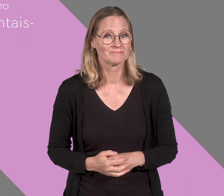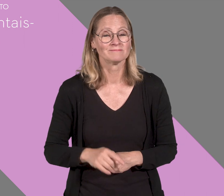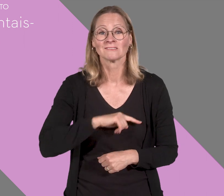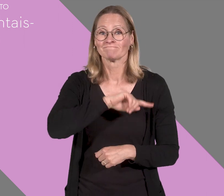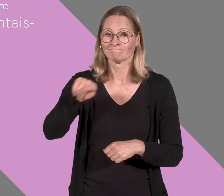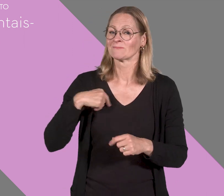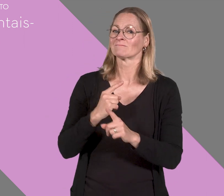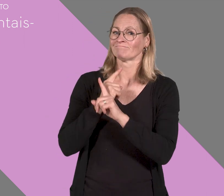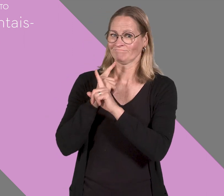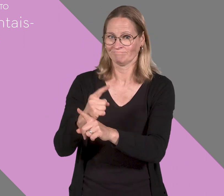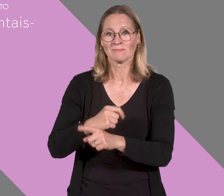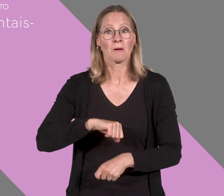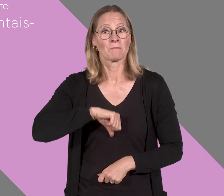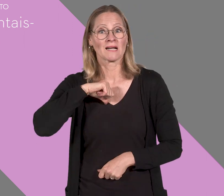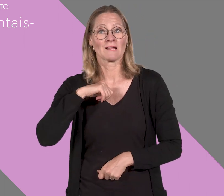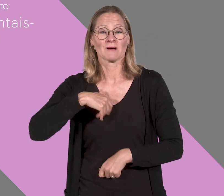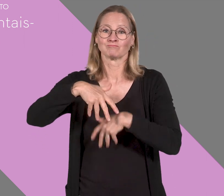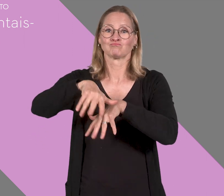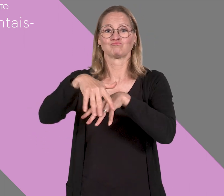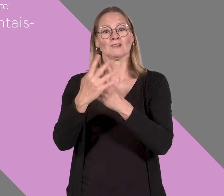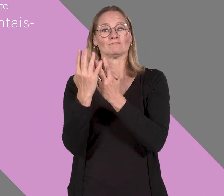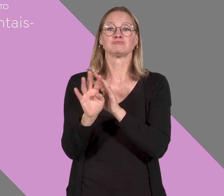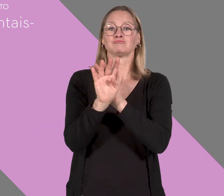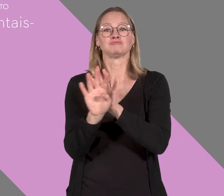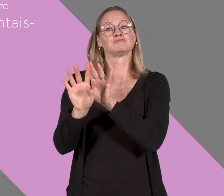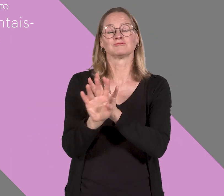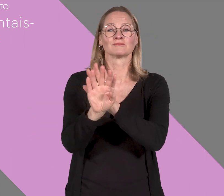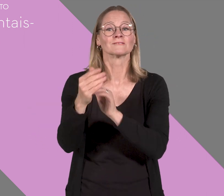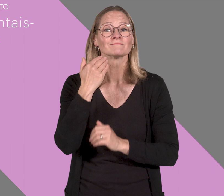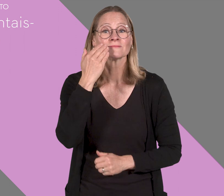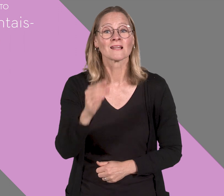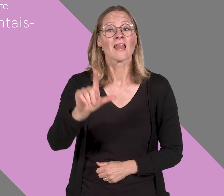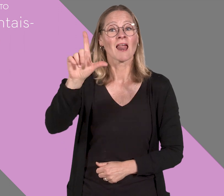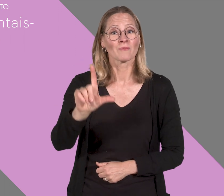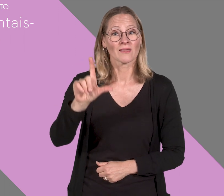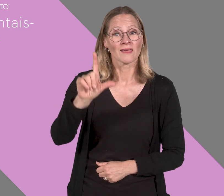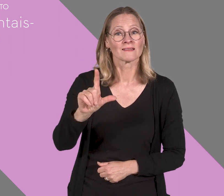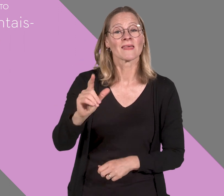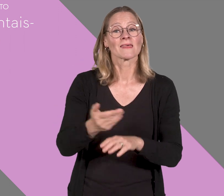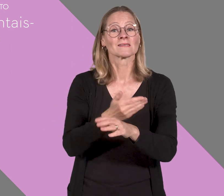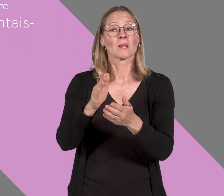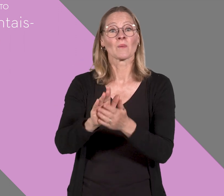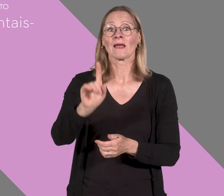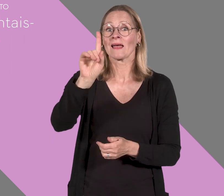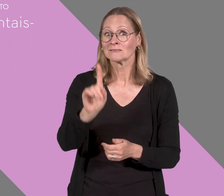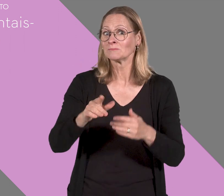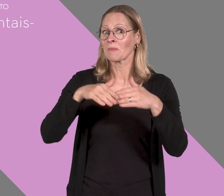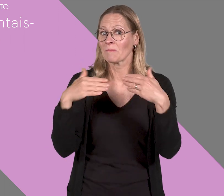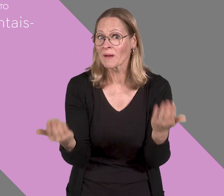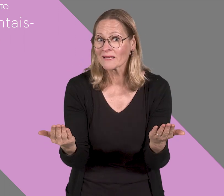Osallistumme Pride- marssille lauantaina 1.7., -